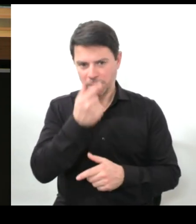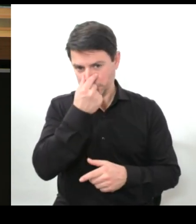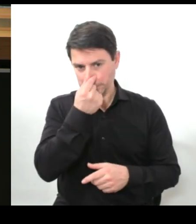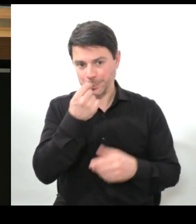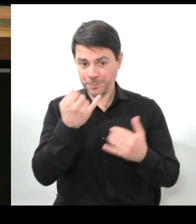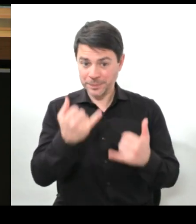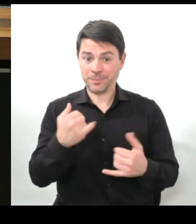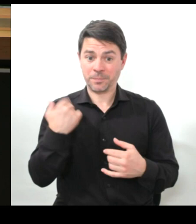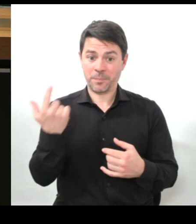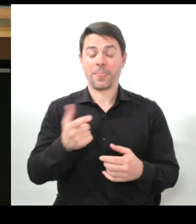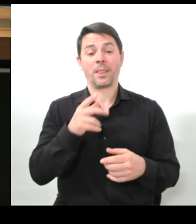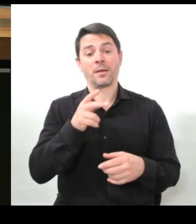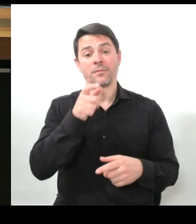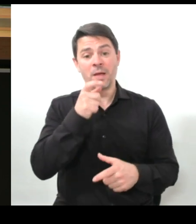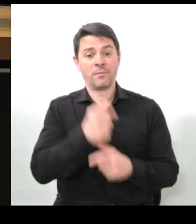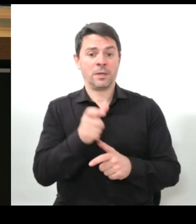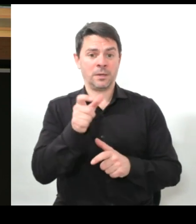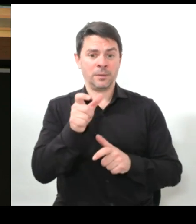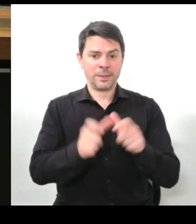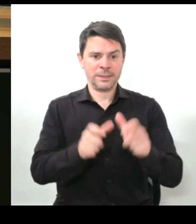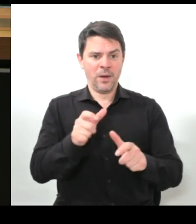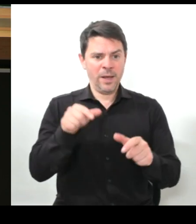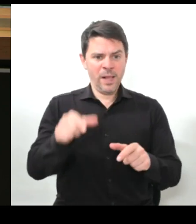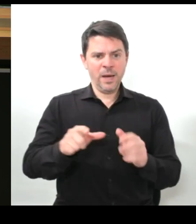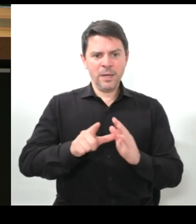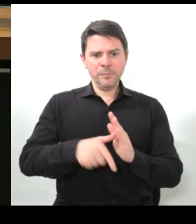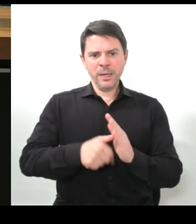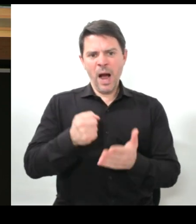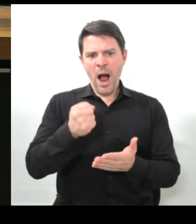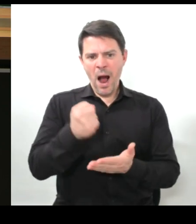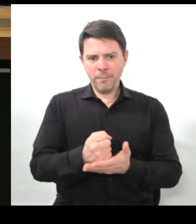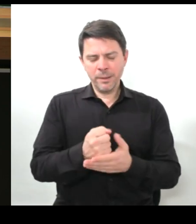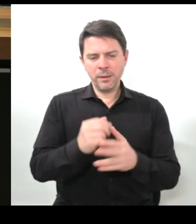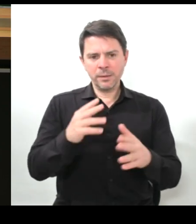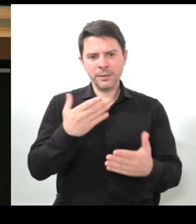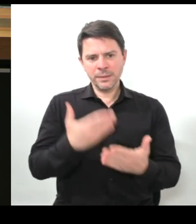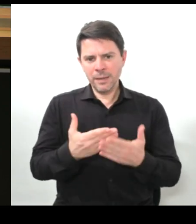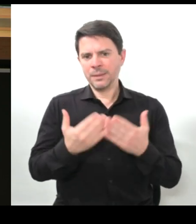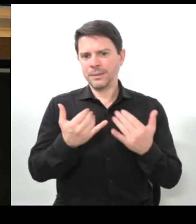Diese vier Probleme müssen wir lösen. Die Frage ist, ob dieser Antrag tatsächlich das leistet.